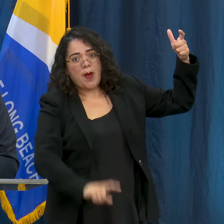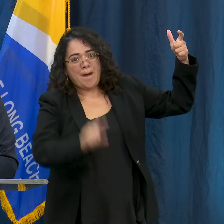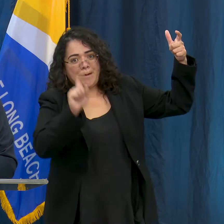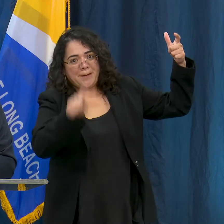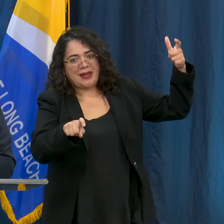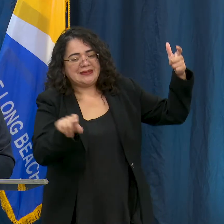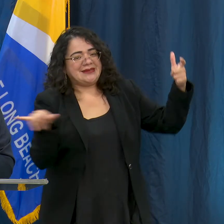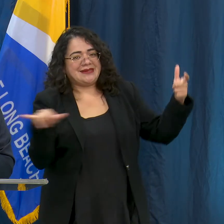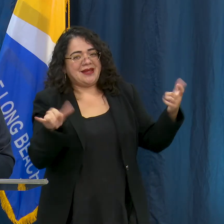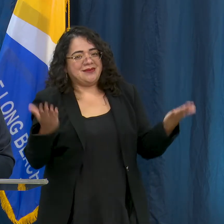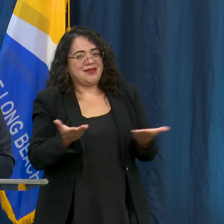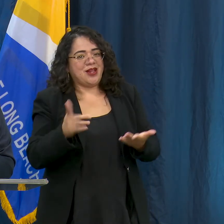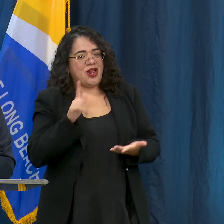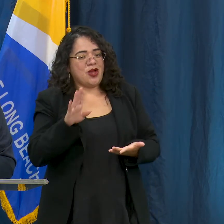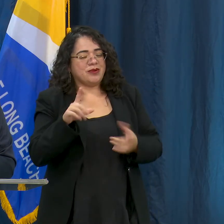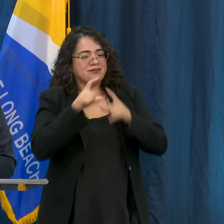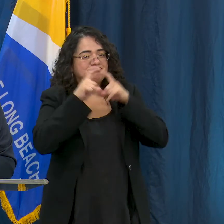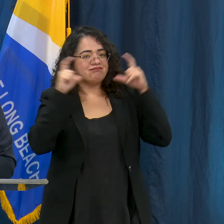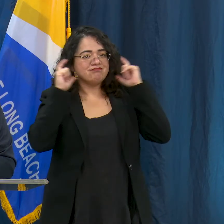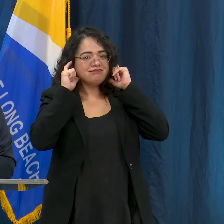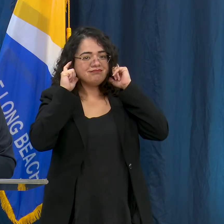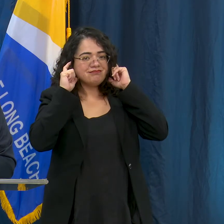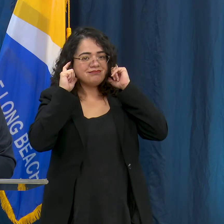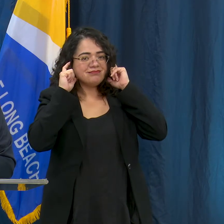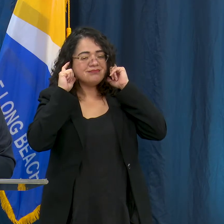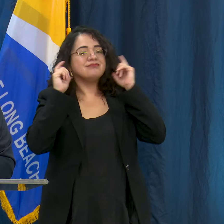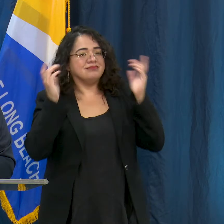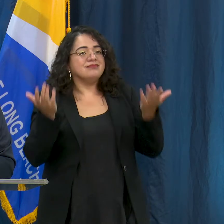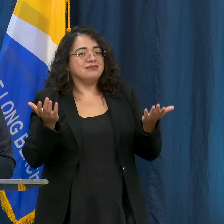para la cara Liguilla s table se que las personas en nuestro